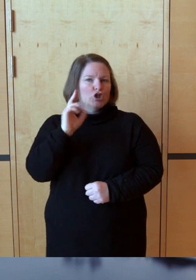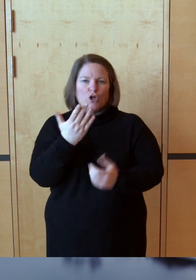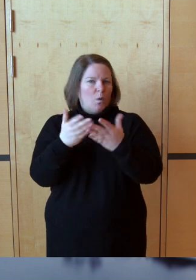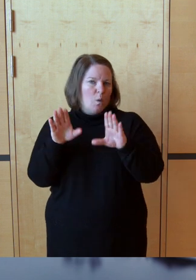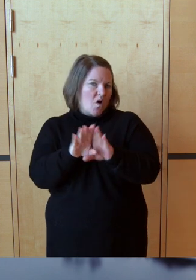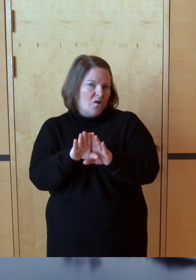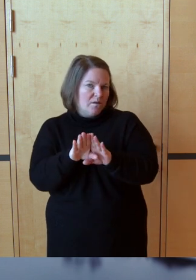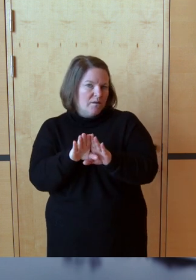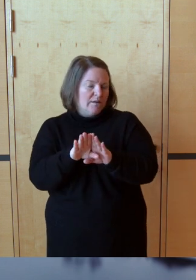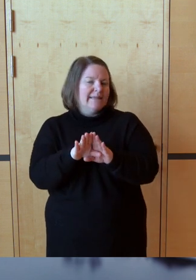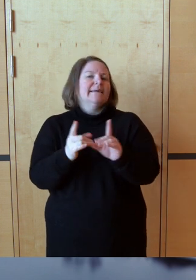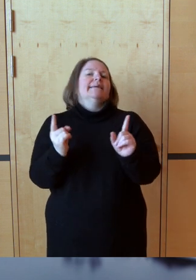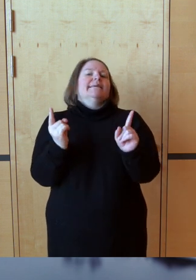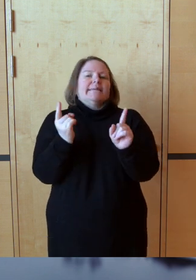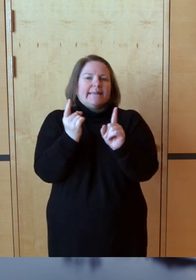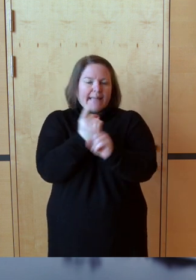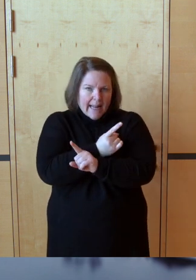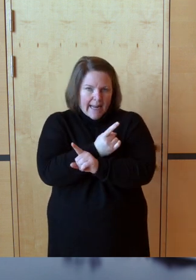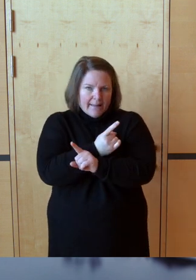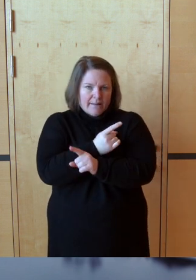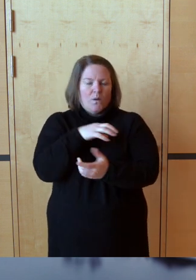Och att man istället från kommunens sida ska välja det